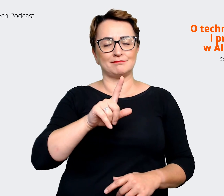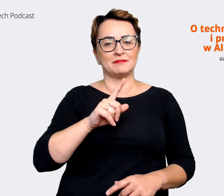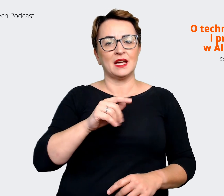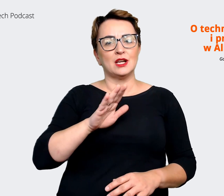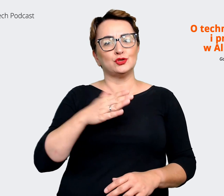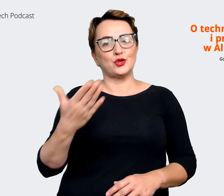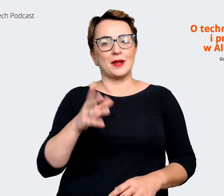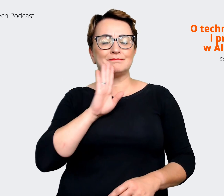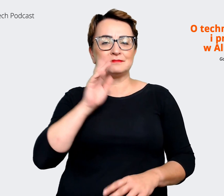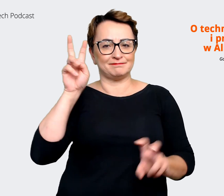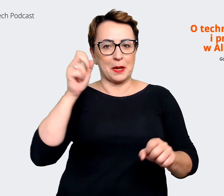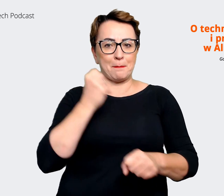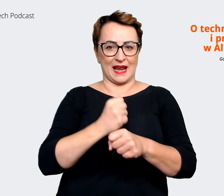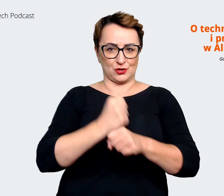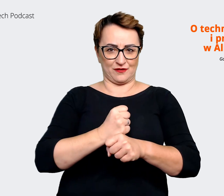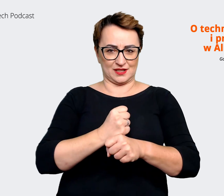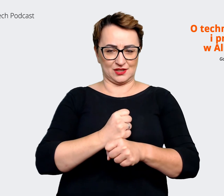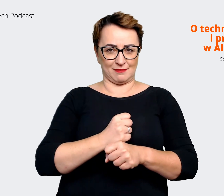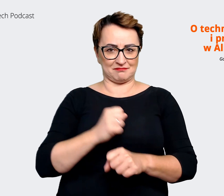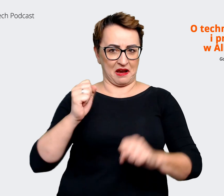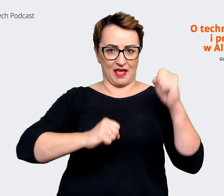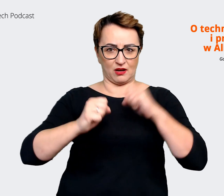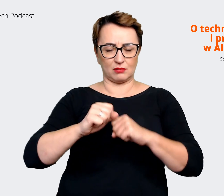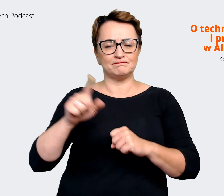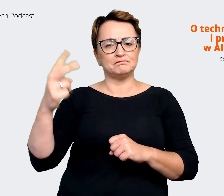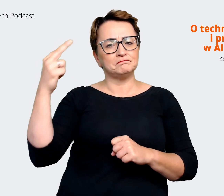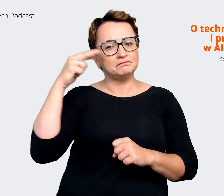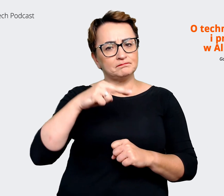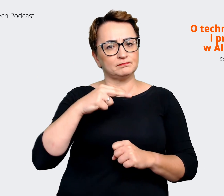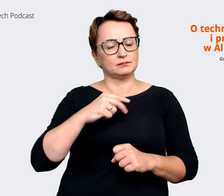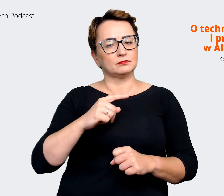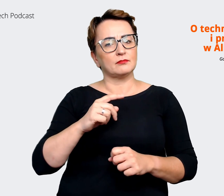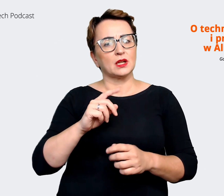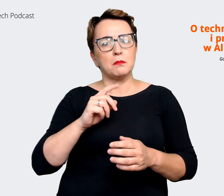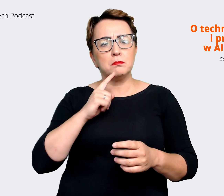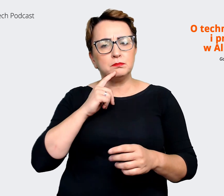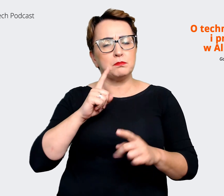gdzie naprawdę patrzy się bardzo, bardzo przychylnie na inżynierów. Tu inżynier jest